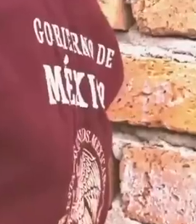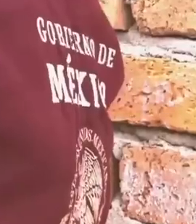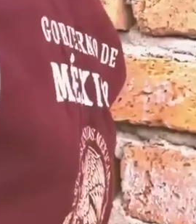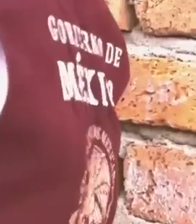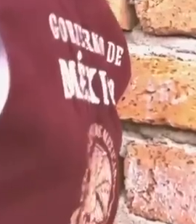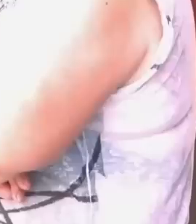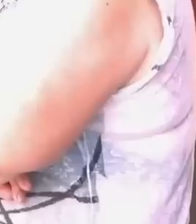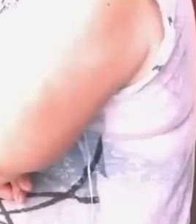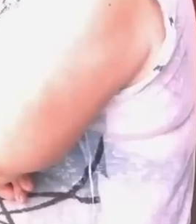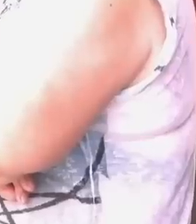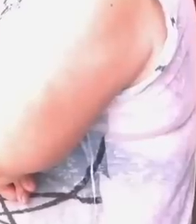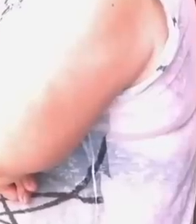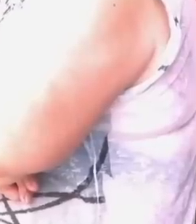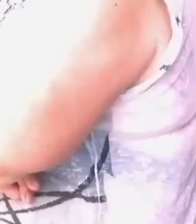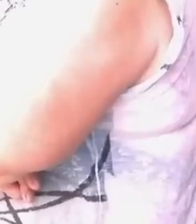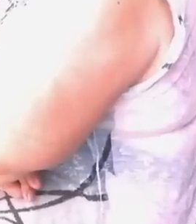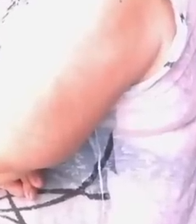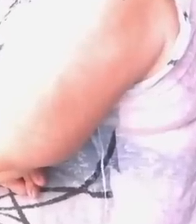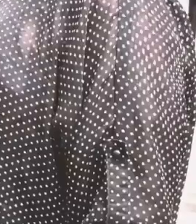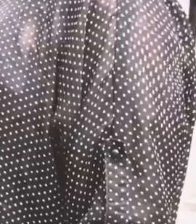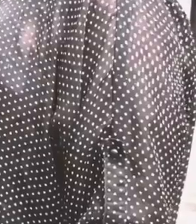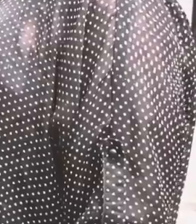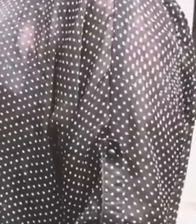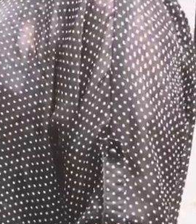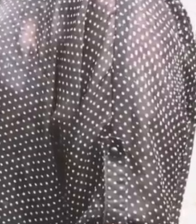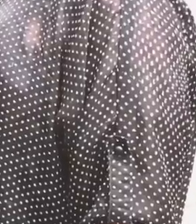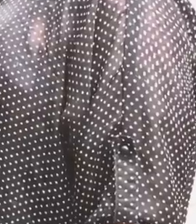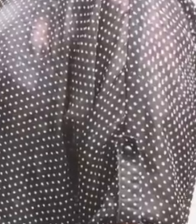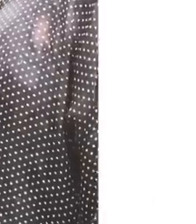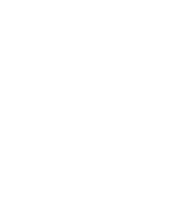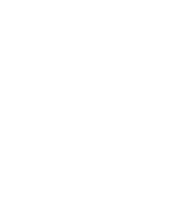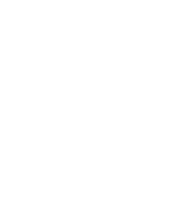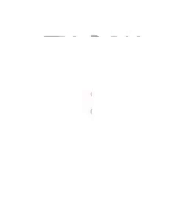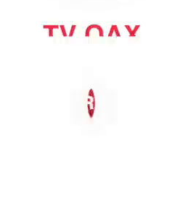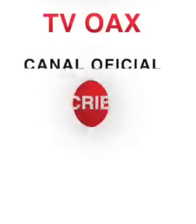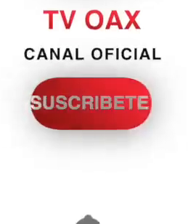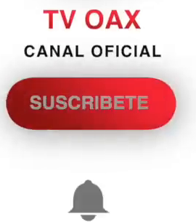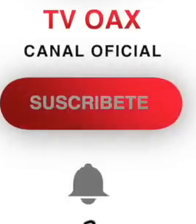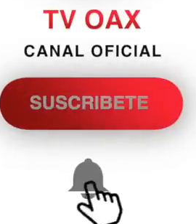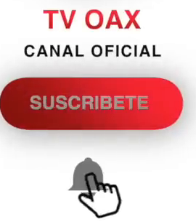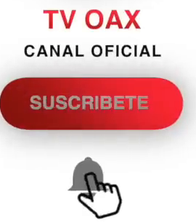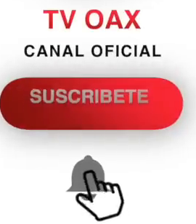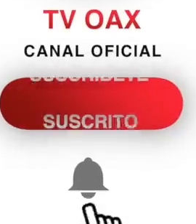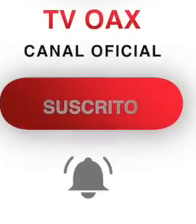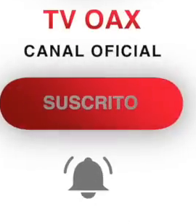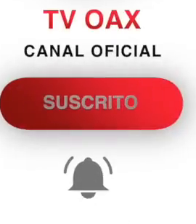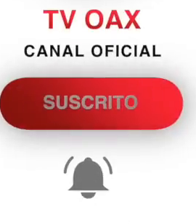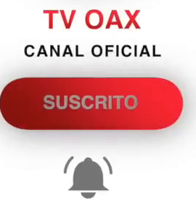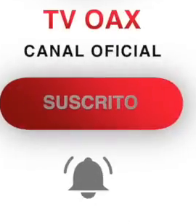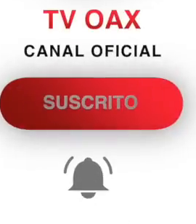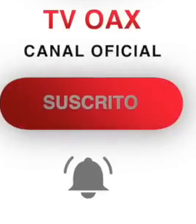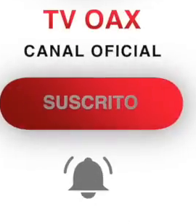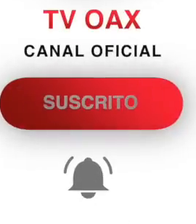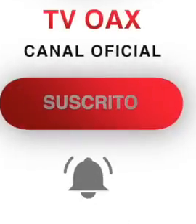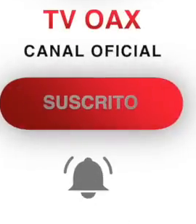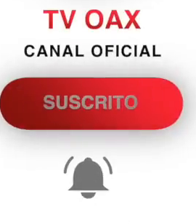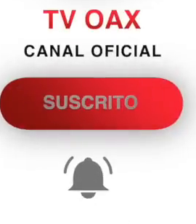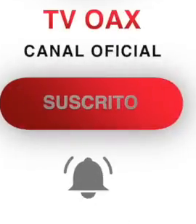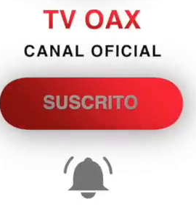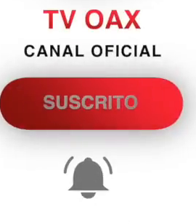de México centro en Tabasco Tijuana en Baja California además han visitado las comunidades